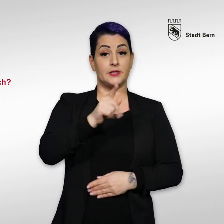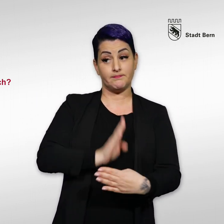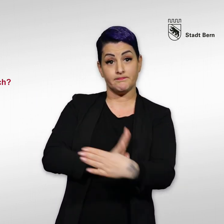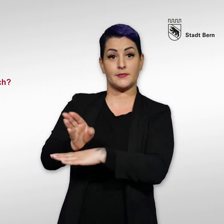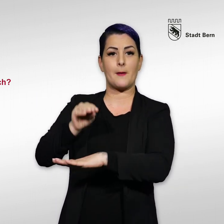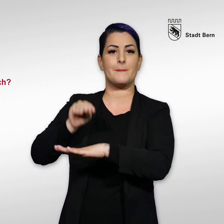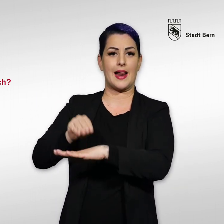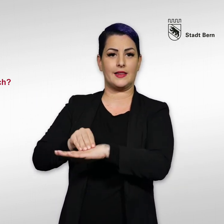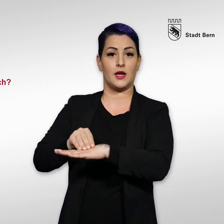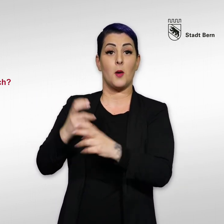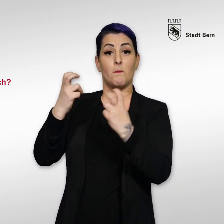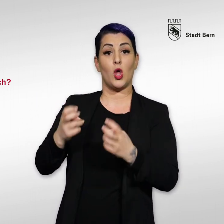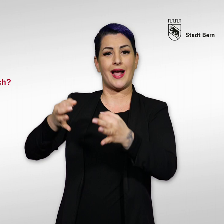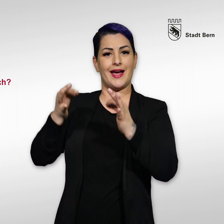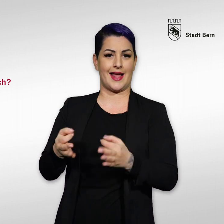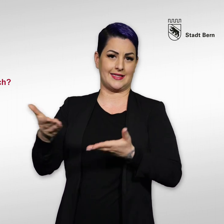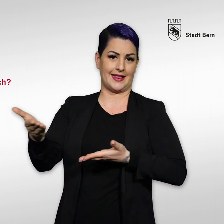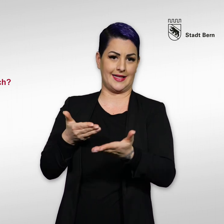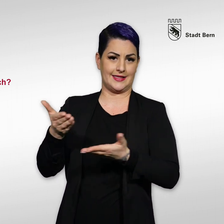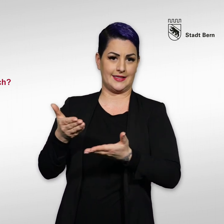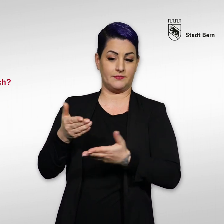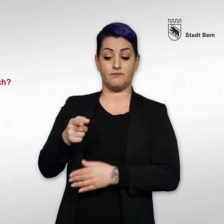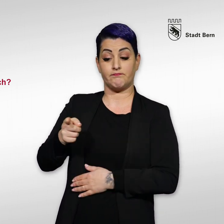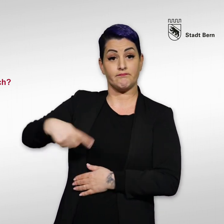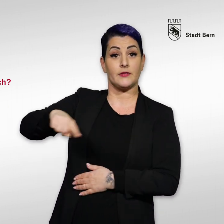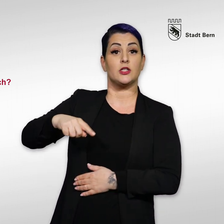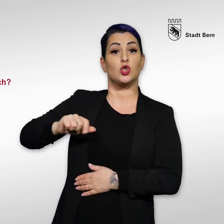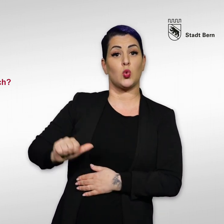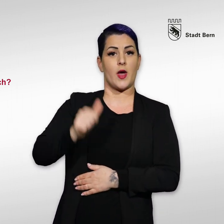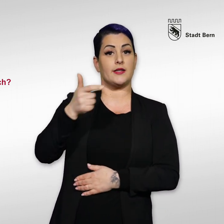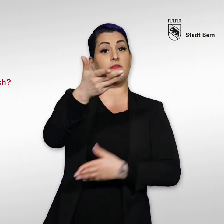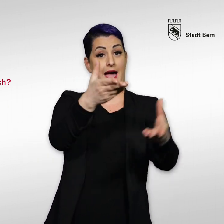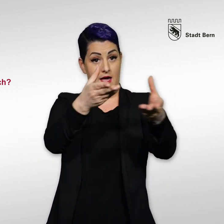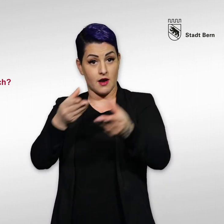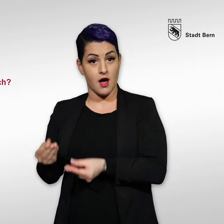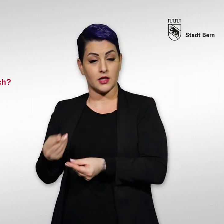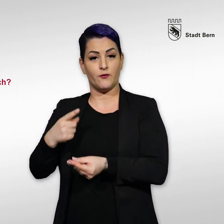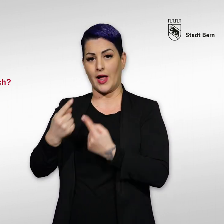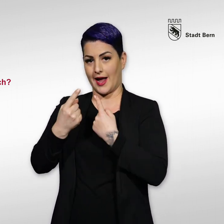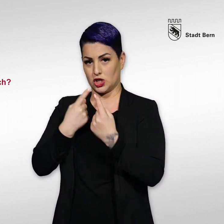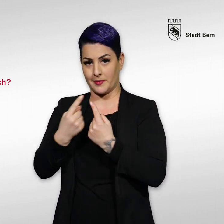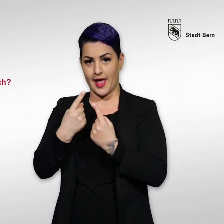Melden Sie sich beim Bürgerrechtsdienst. Wir laden Sie zuerst zu einem Gespräch ein.